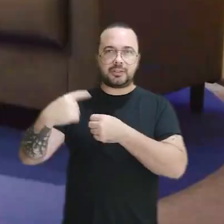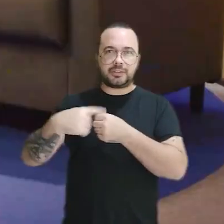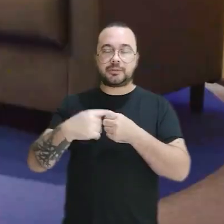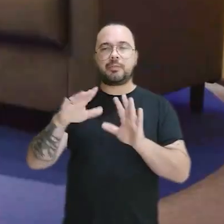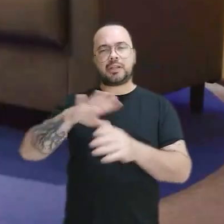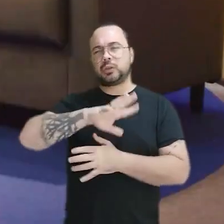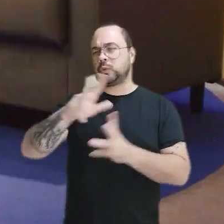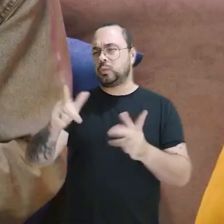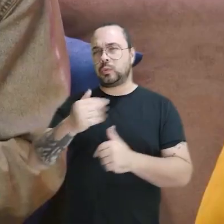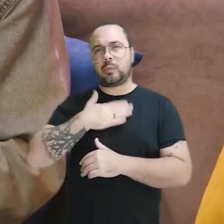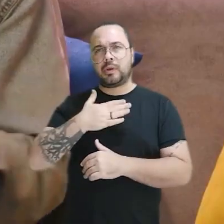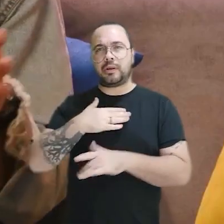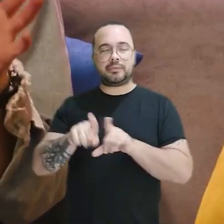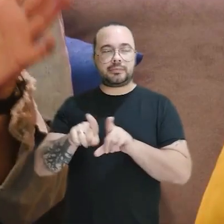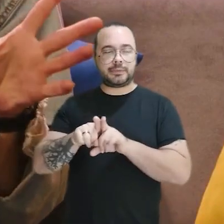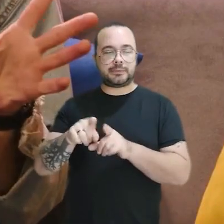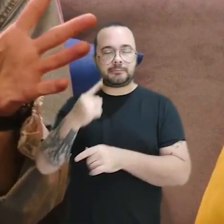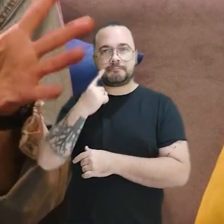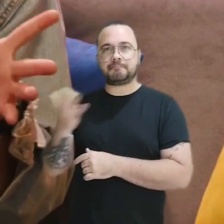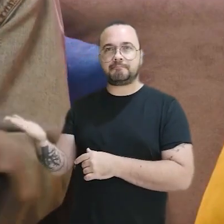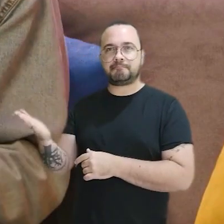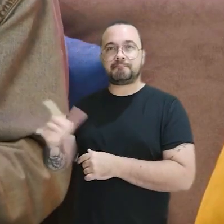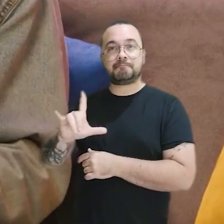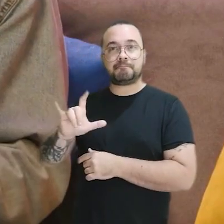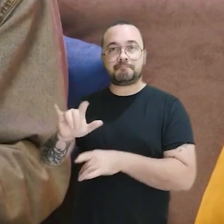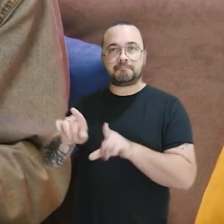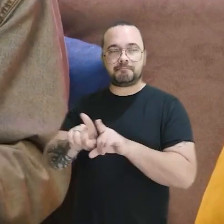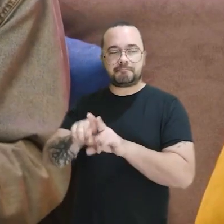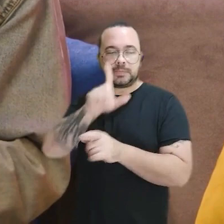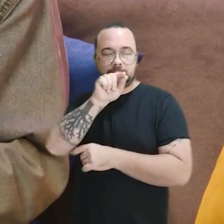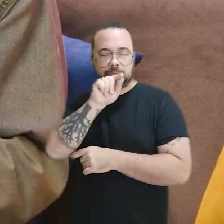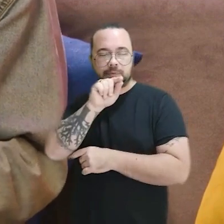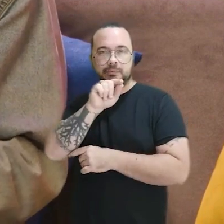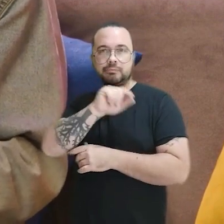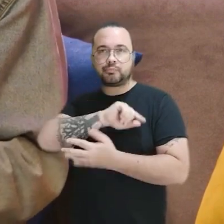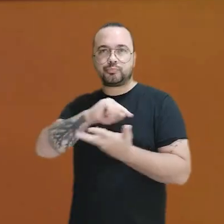E @patrickmaia no... No Instagram, no Twitter e... E etc.